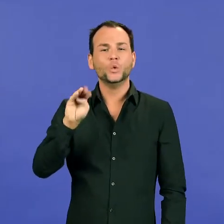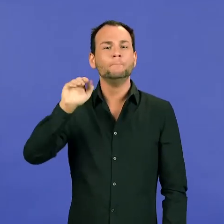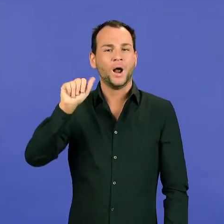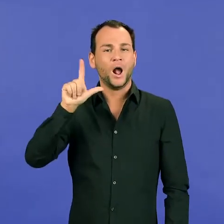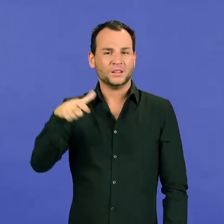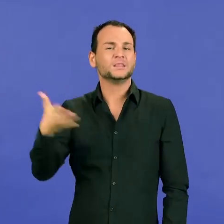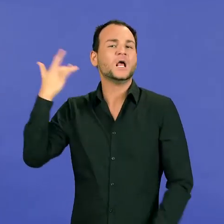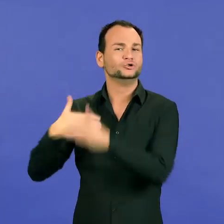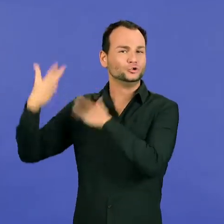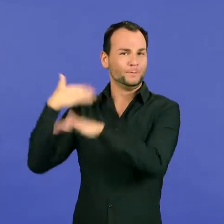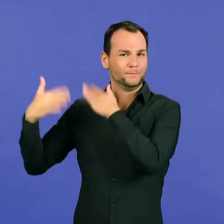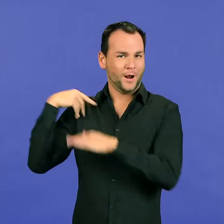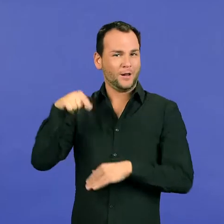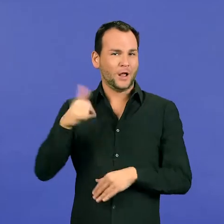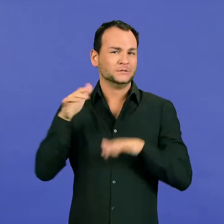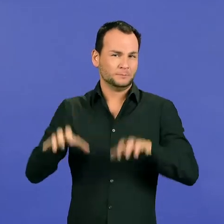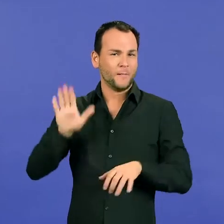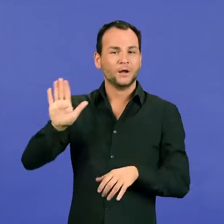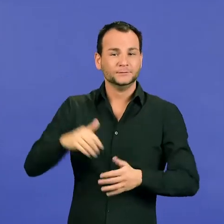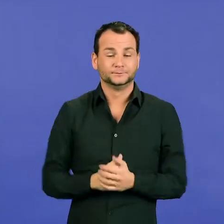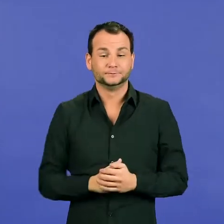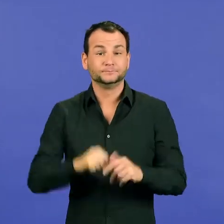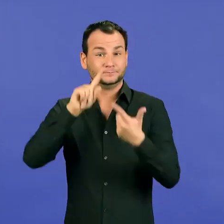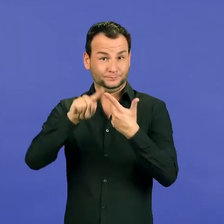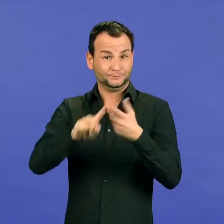wie beispielsweise den "Jahrmarkt anno dazumal",